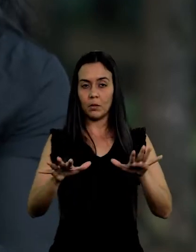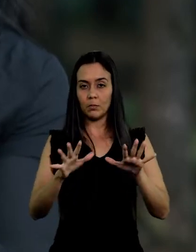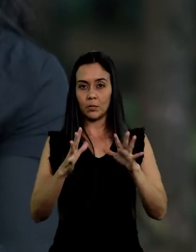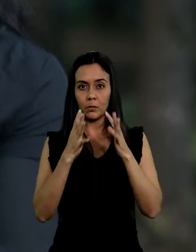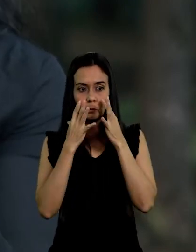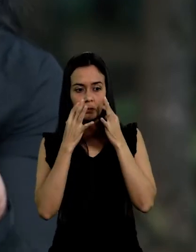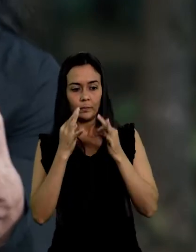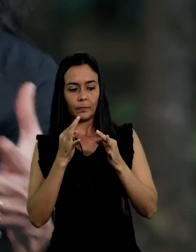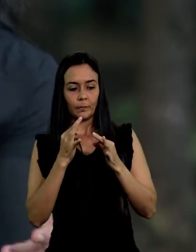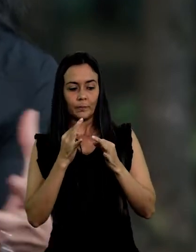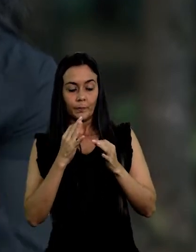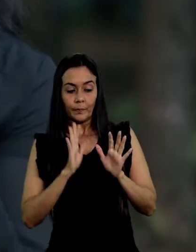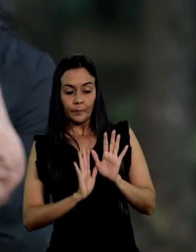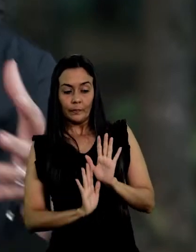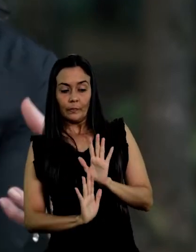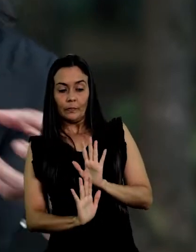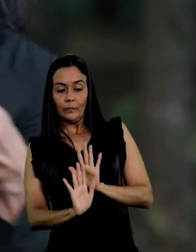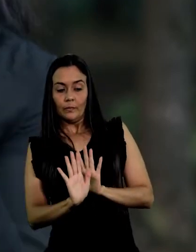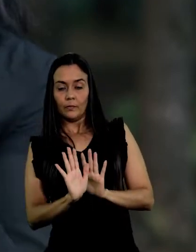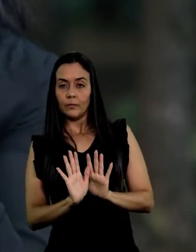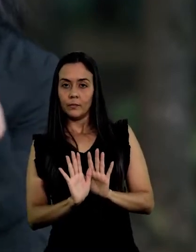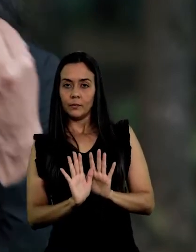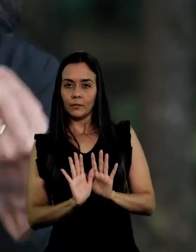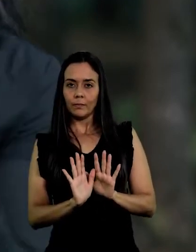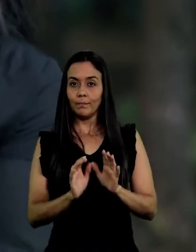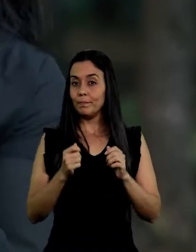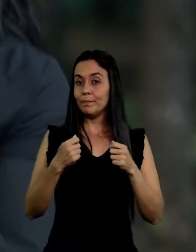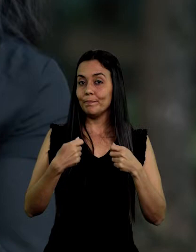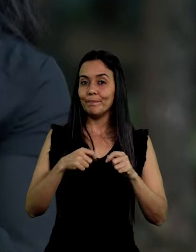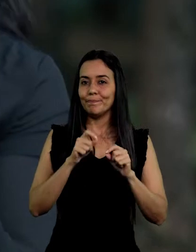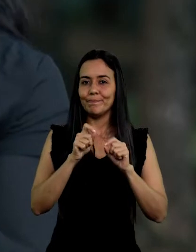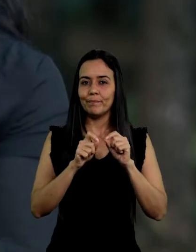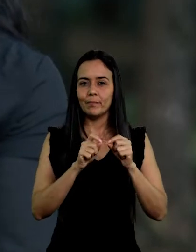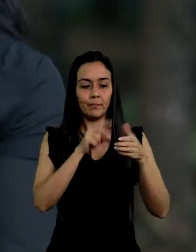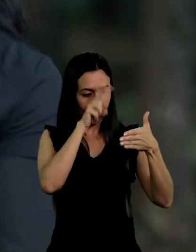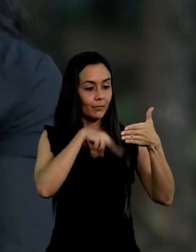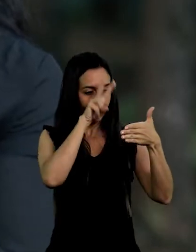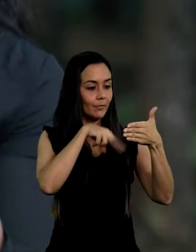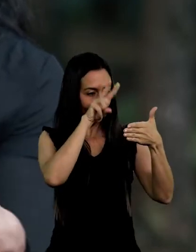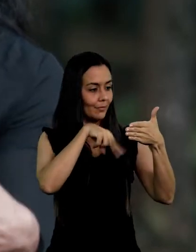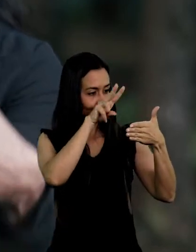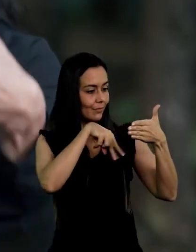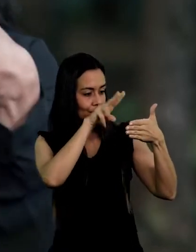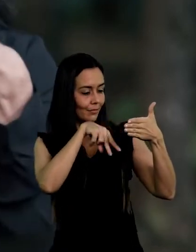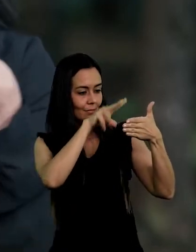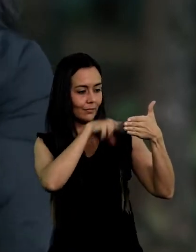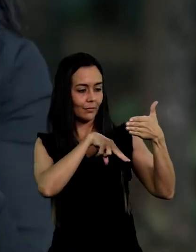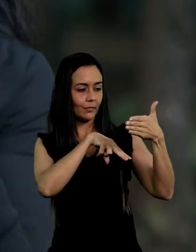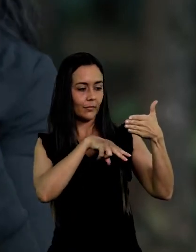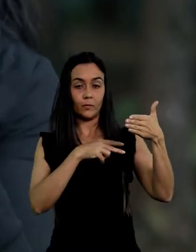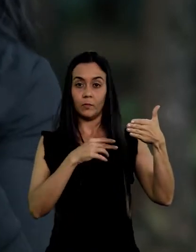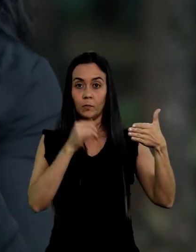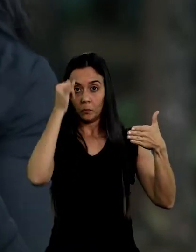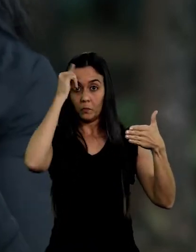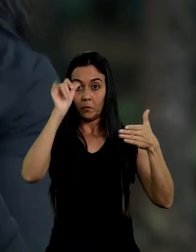que as pessoas comecem a consumir mais informação, para tentar se proteger.